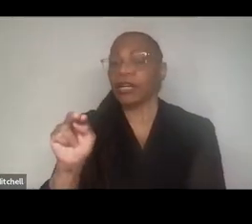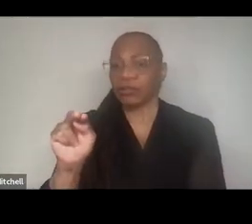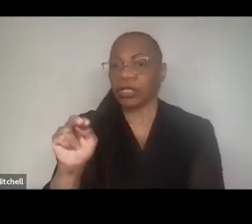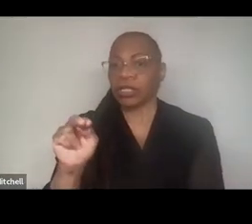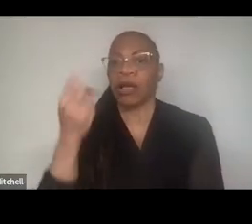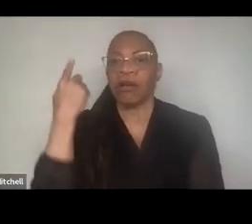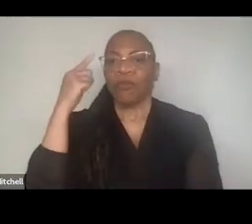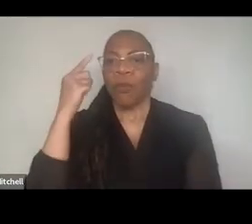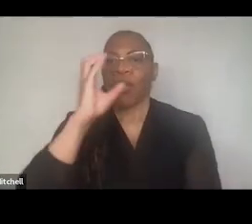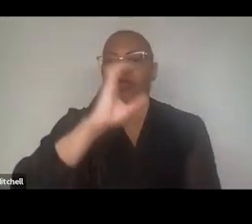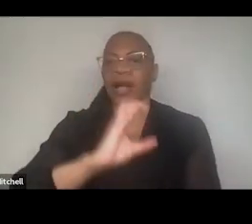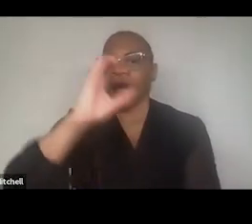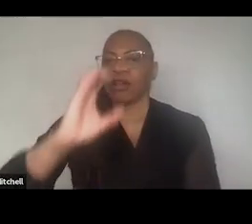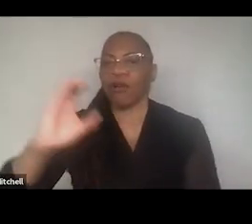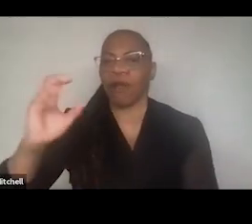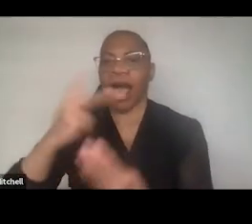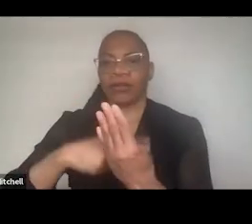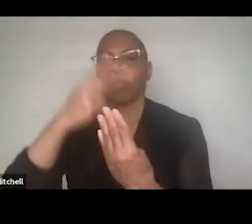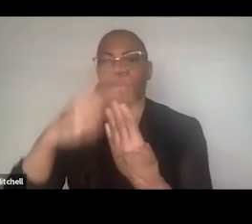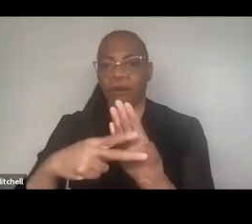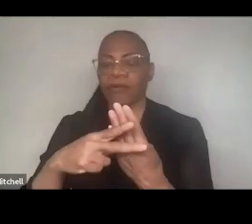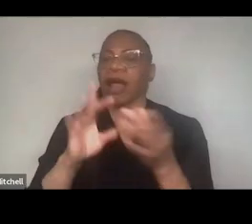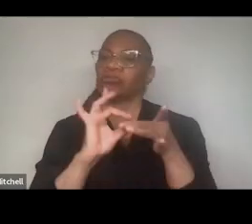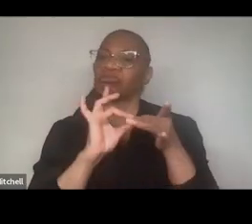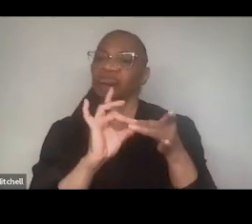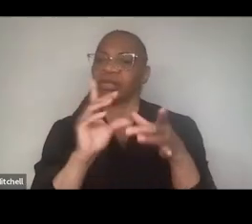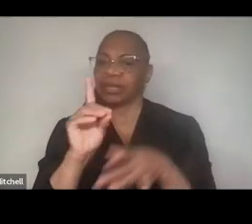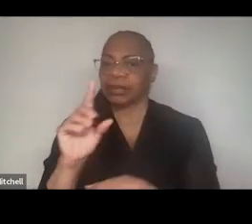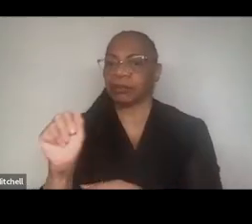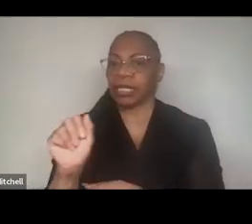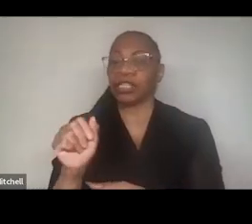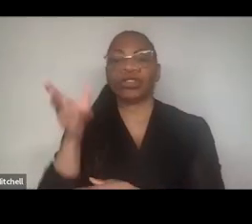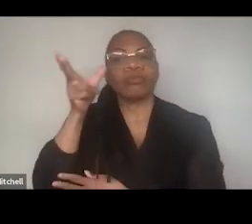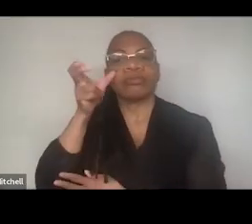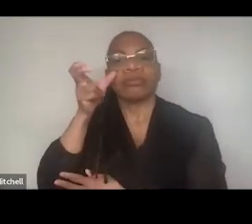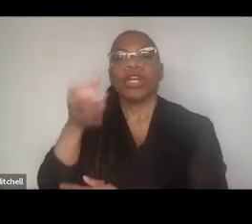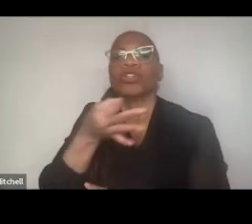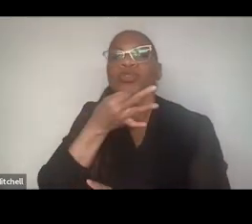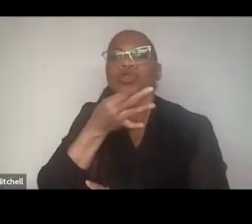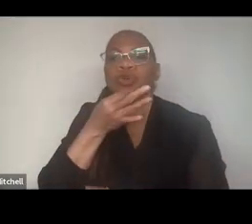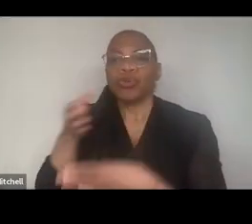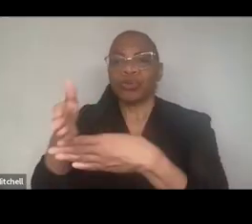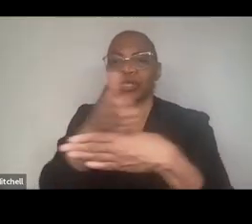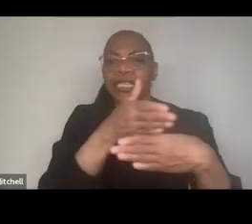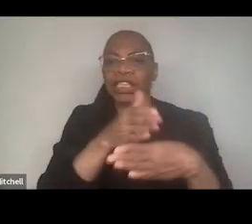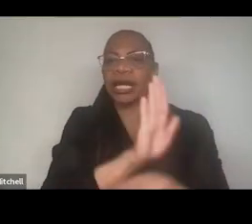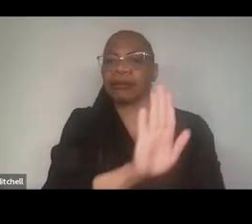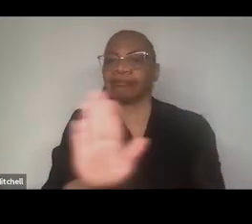para obtener beneficios por discapacidad. Escucharemos a Richard, quien compartirá su experiencia en el uso del modelo SOAR.